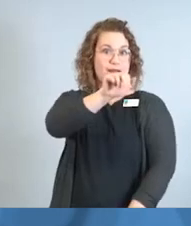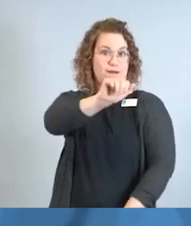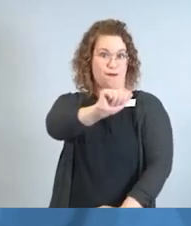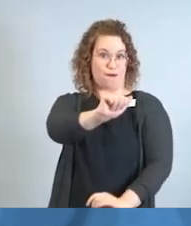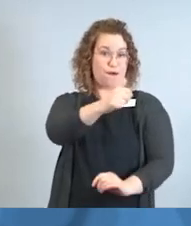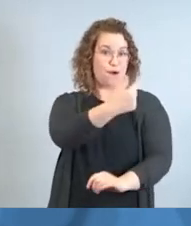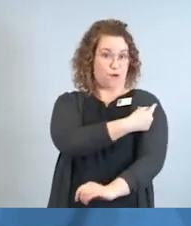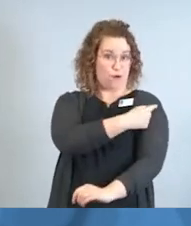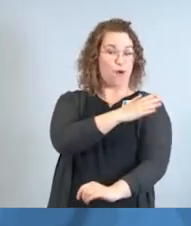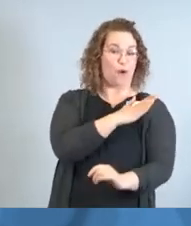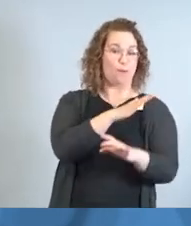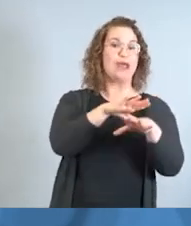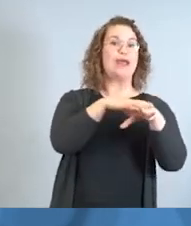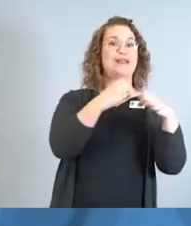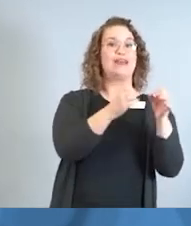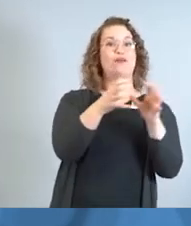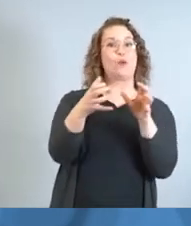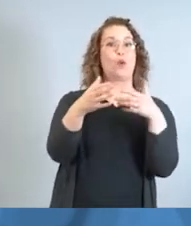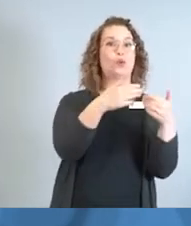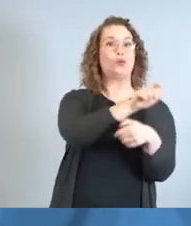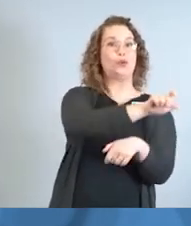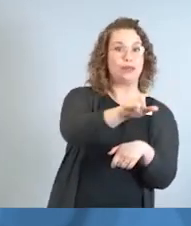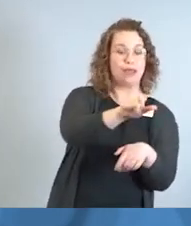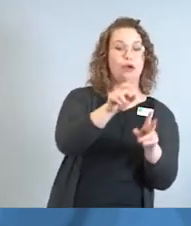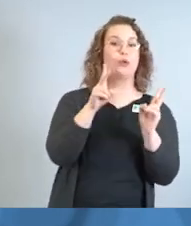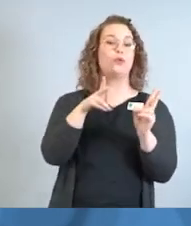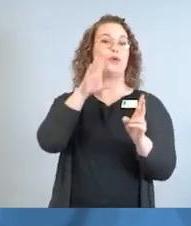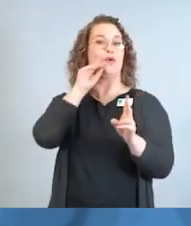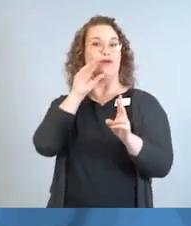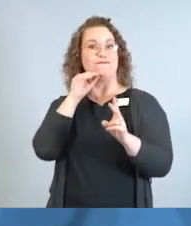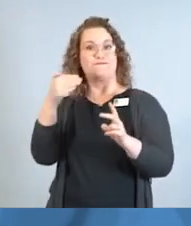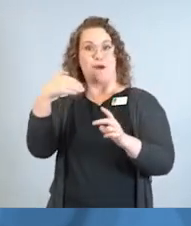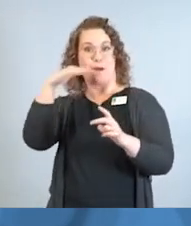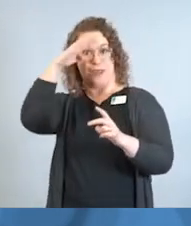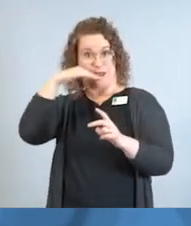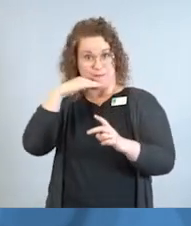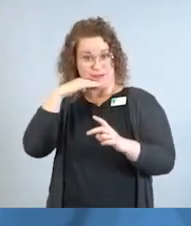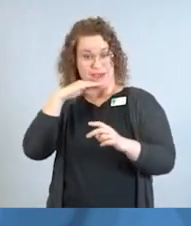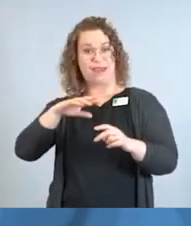terveydenhuollon ammattilaisten ja iäkkäiden henkilöiden eli yli 70-vuotiaiden määrän mukaan.